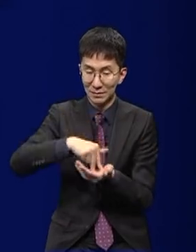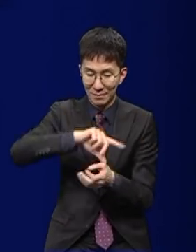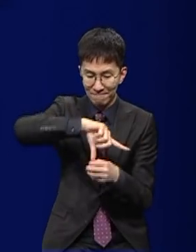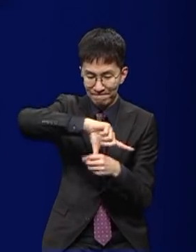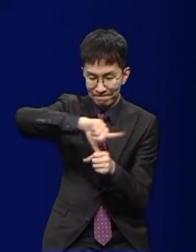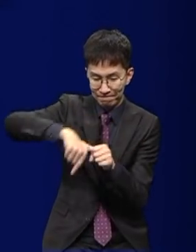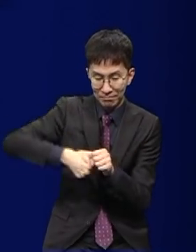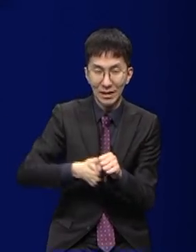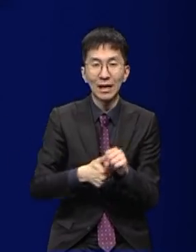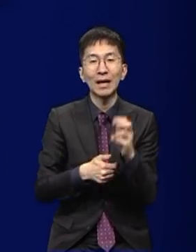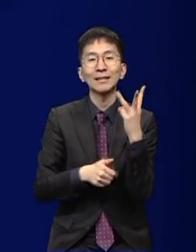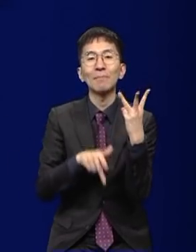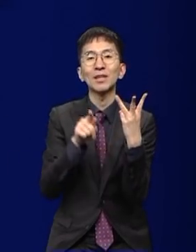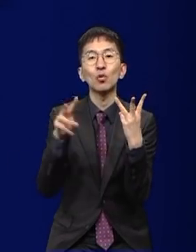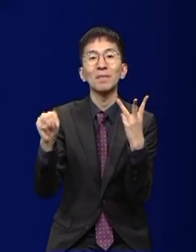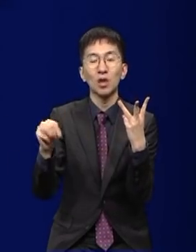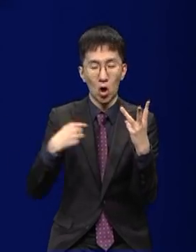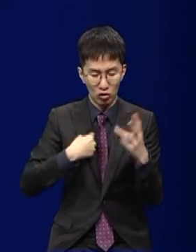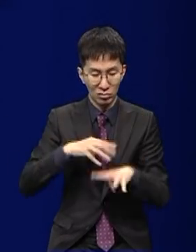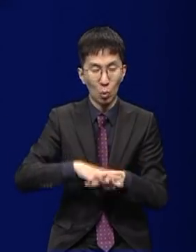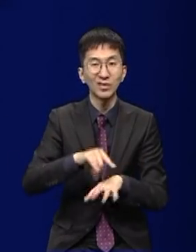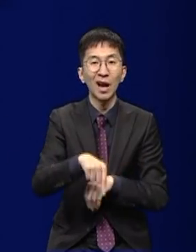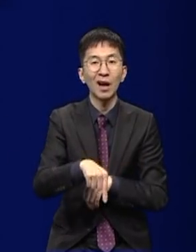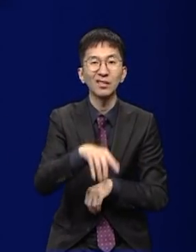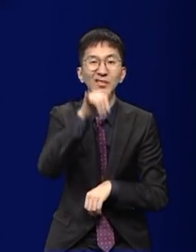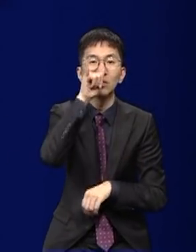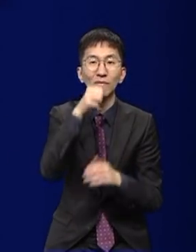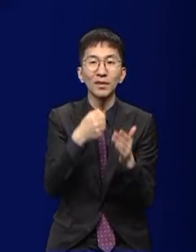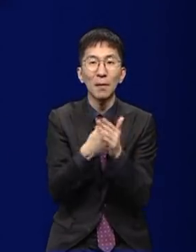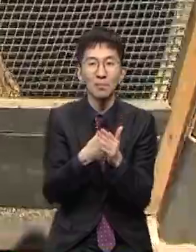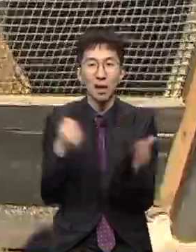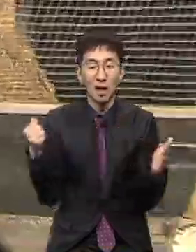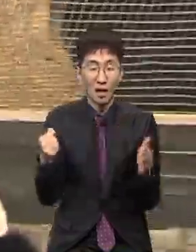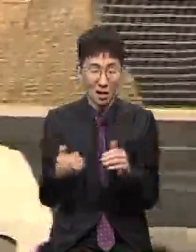3km 내에 있던 이 농장은 살처분 대상에 포함됐습니다.